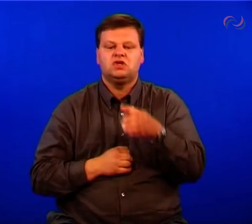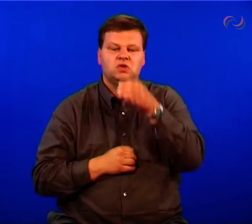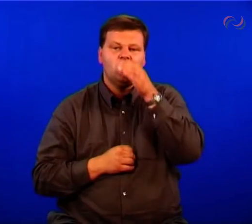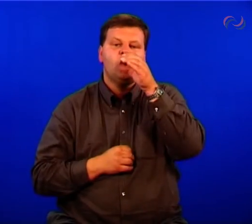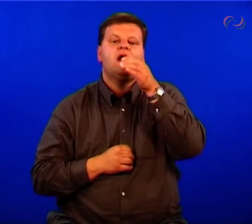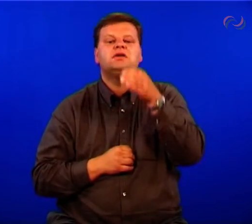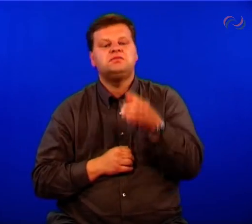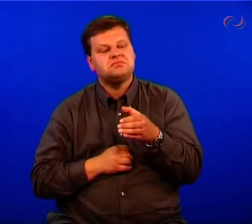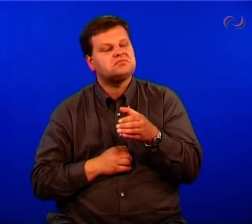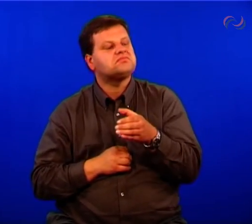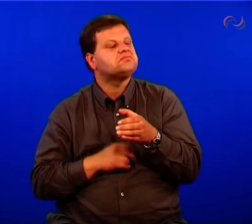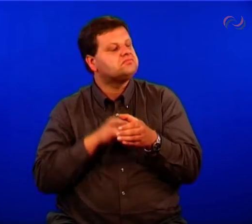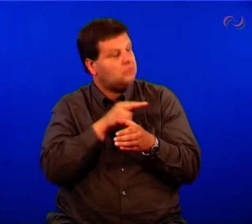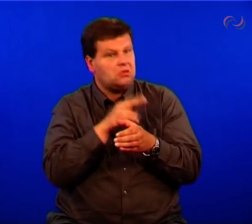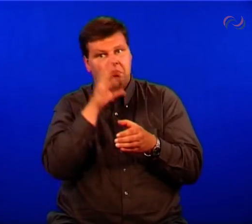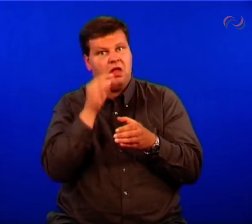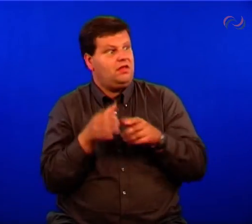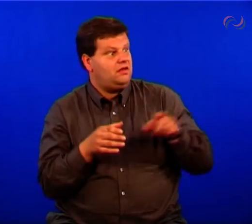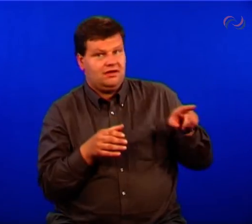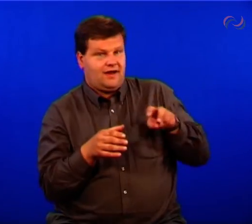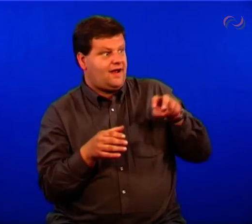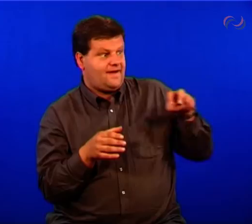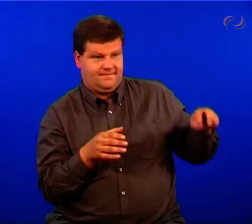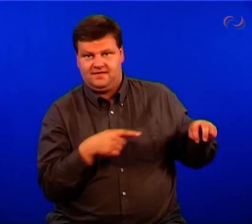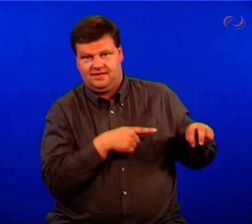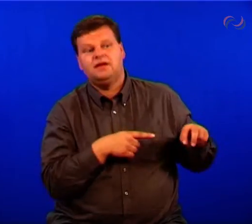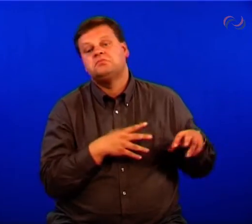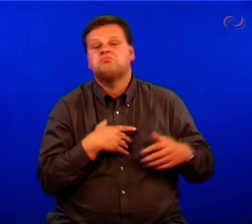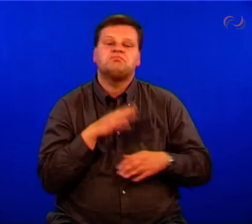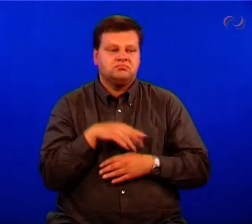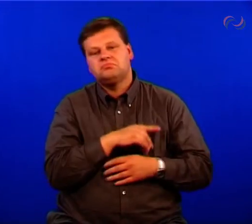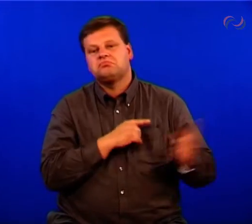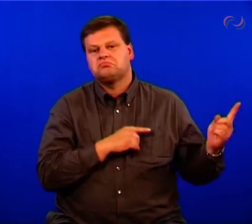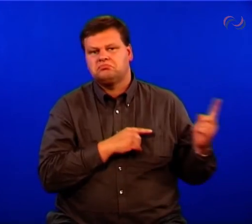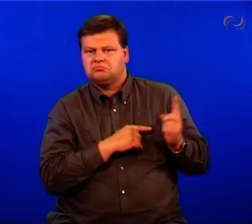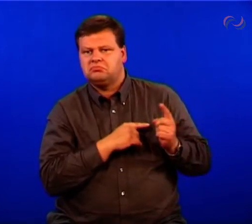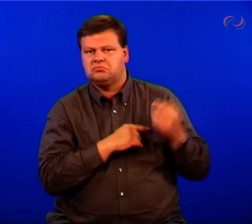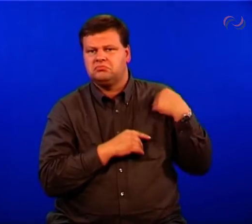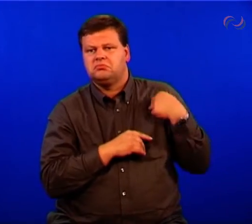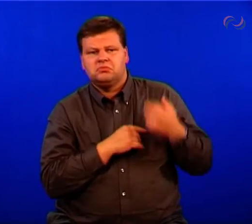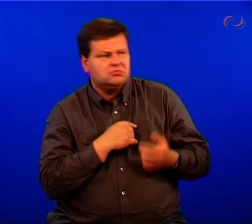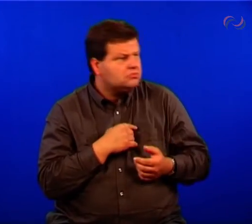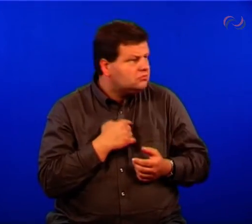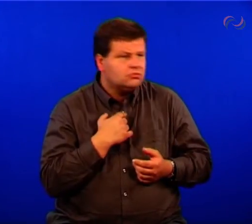Hann sat hinn rólegasti og drakk bjórinn sinn þegar annar maður settist við hliðina á honum. Allt í einu pikkaði maðurinn í hann.